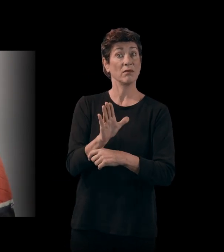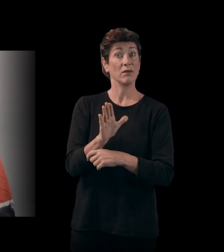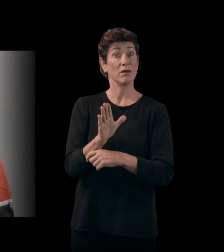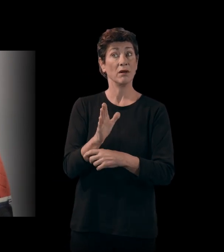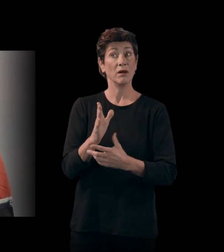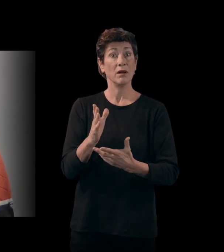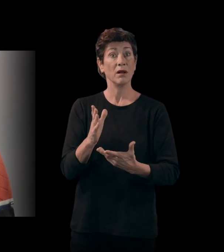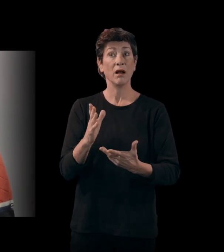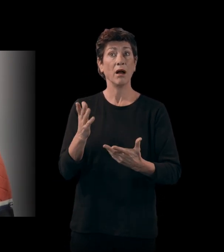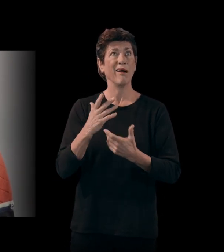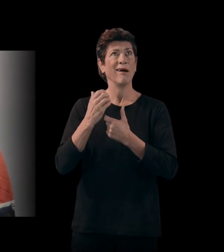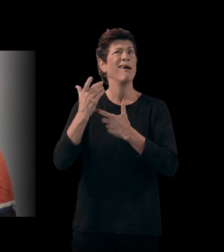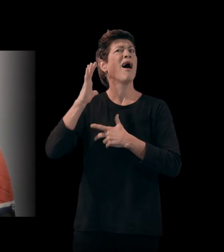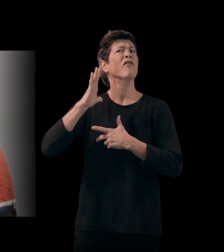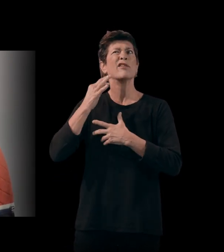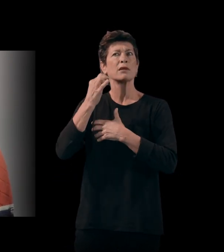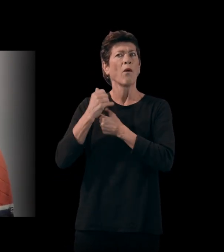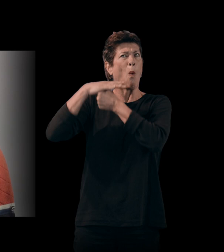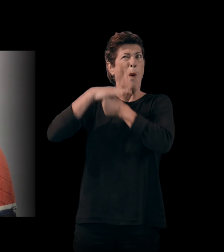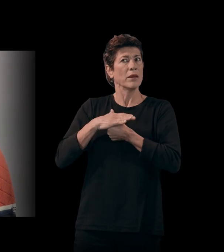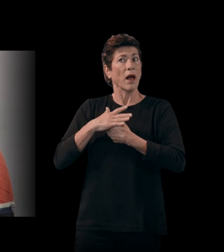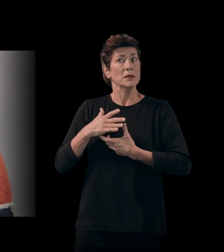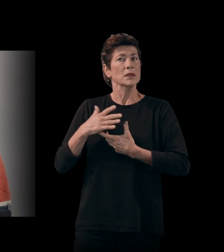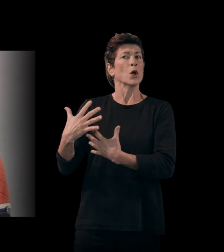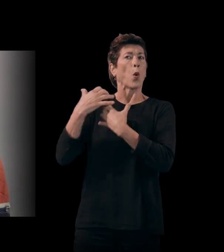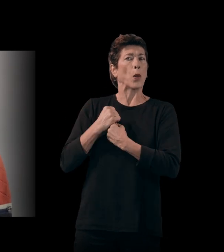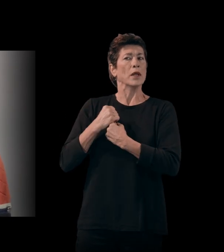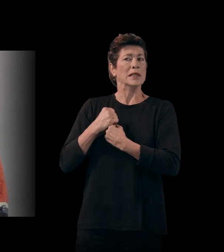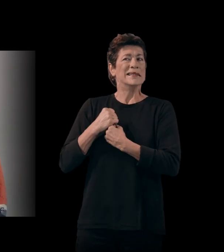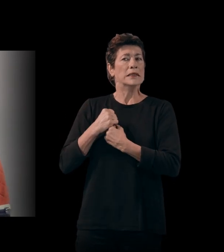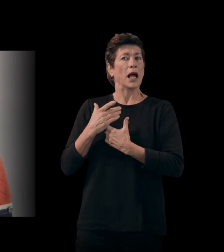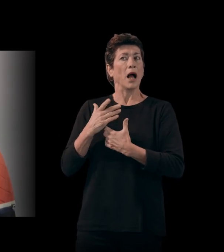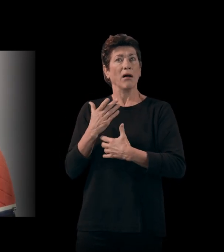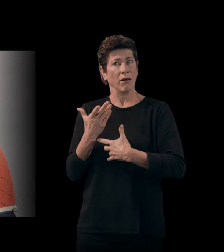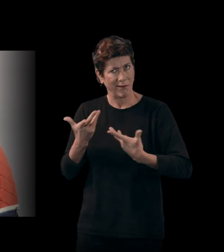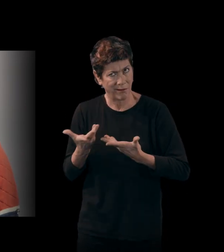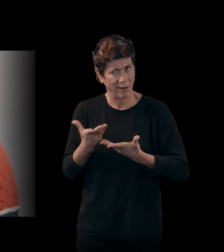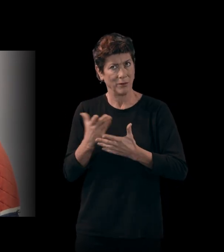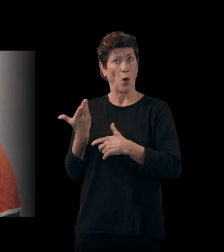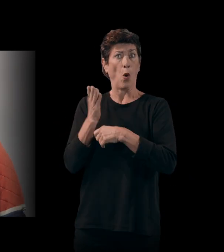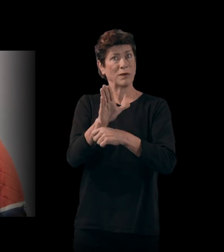Cette terre de colonisé, elle est beaucoup plus compliquée, dès lors qu'on accepte que nous soyons les porte-parole du drapeau bleu, blanc, rouge.